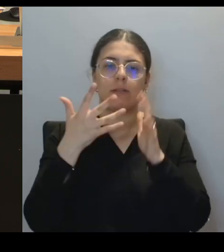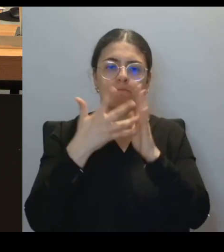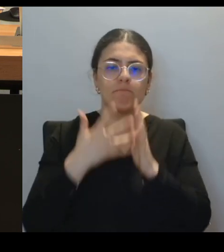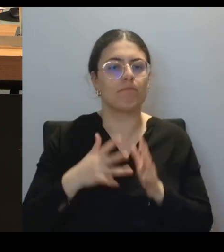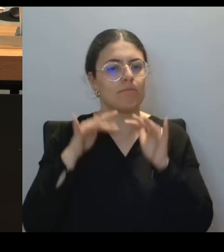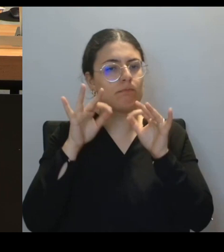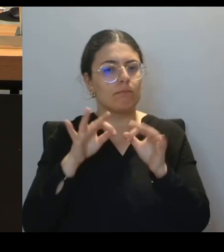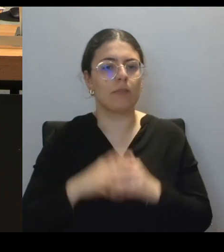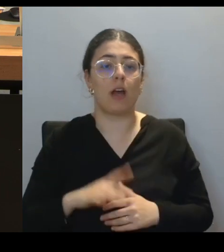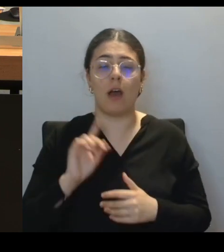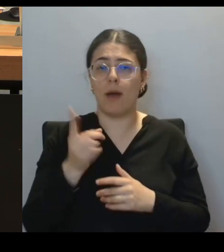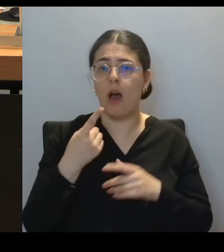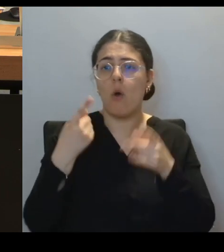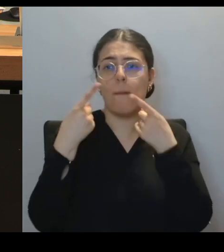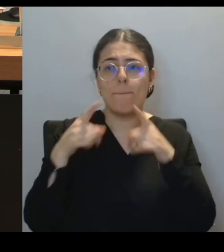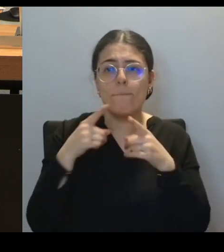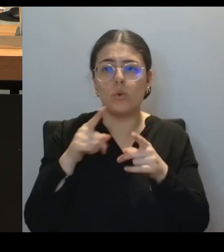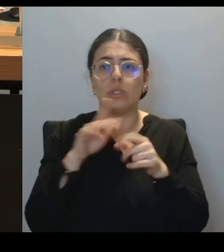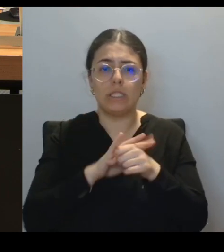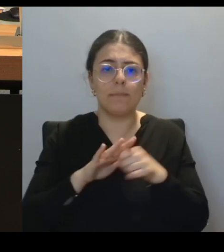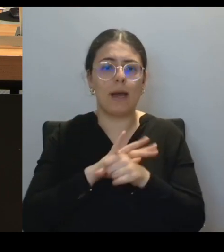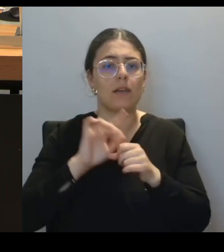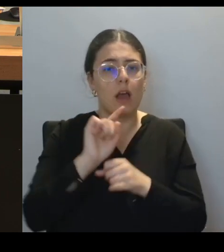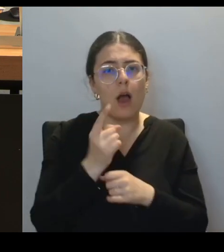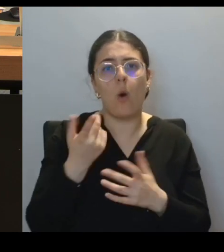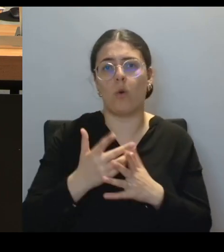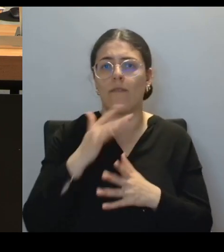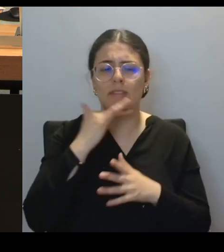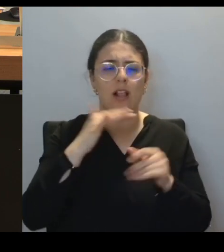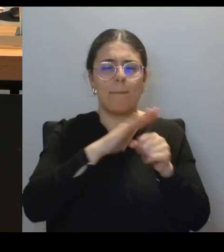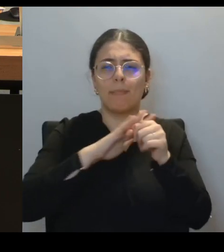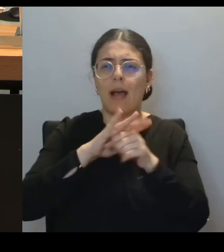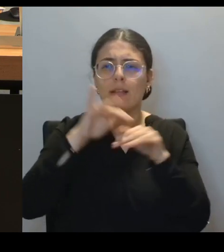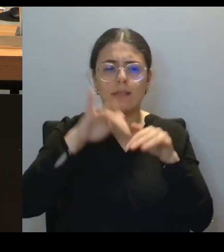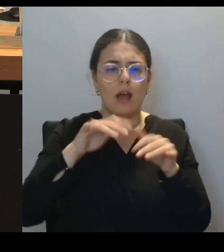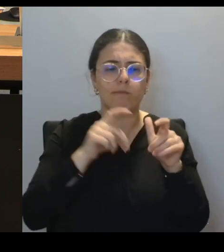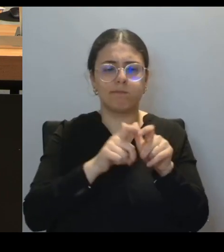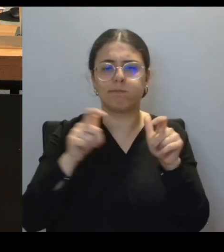Bereichen dieser Branche die wachsen. Und insofern möchten wir als Koalitionsfraktionen das nicht nur